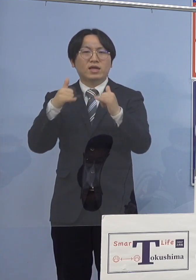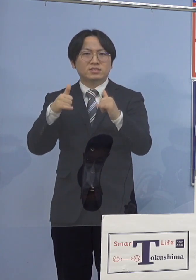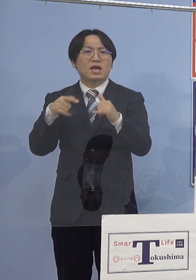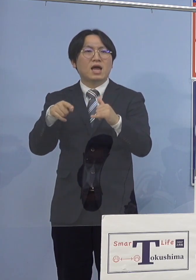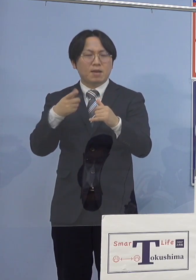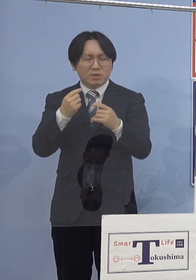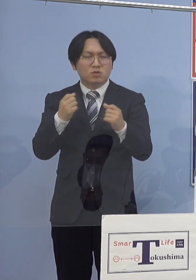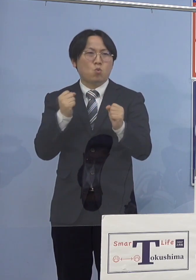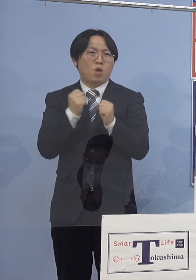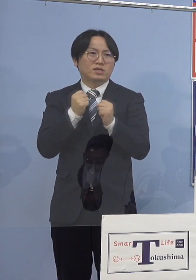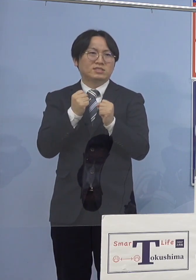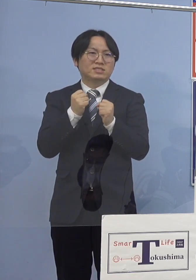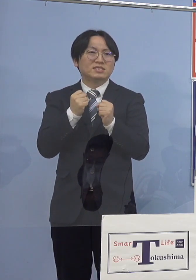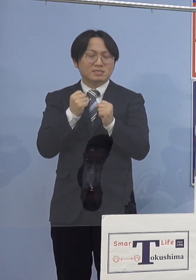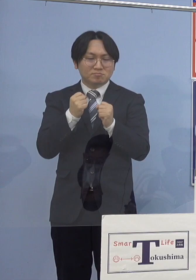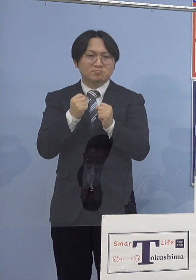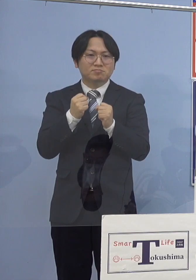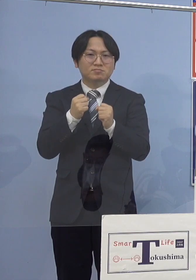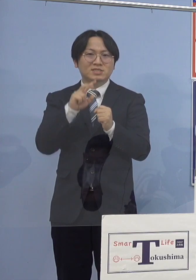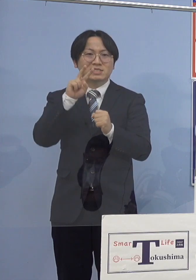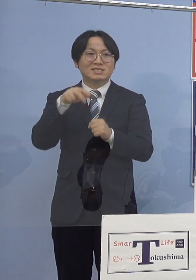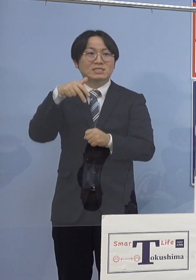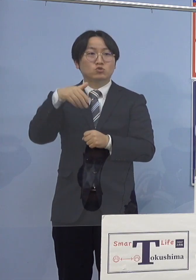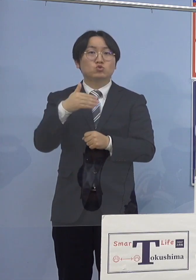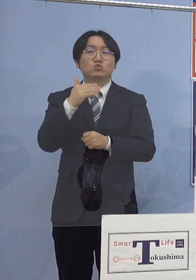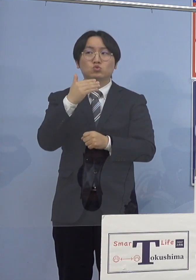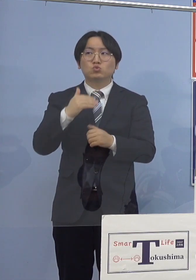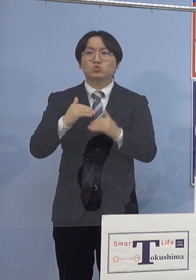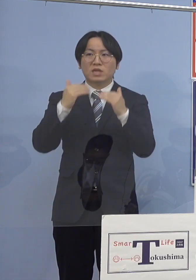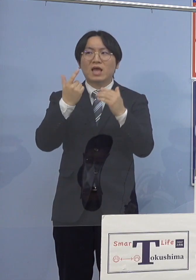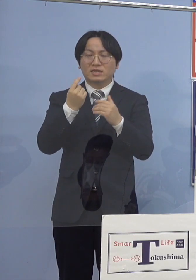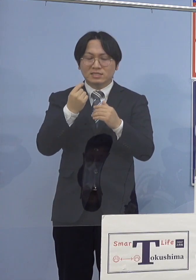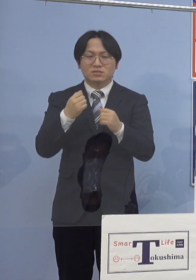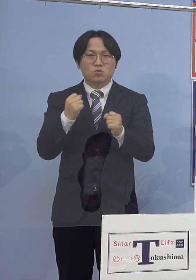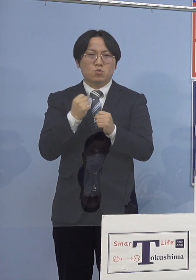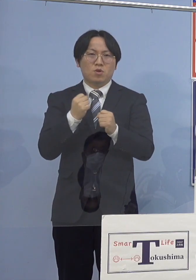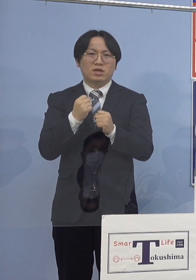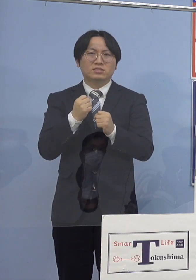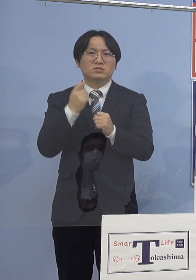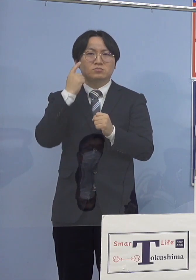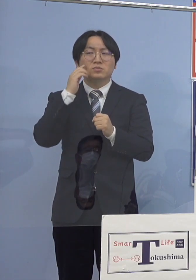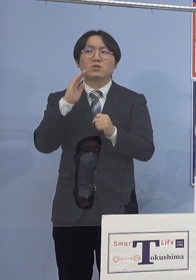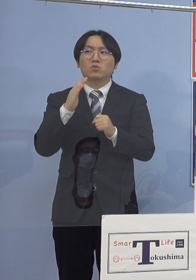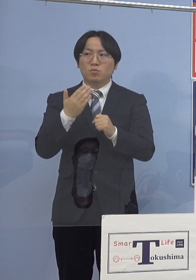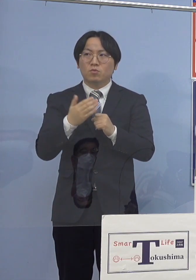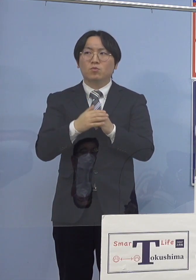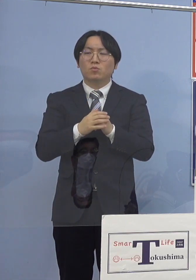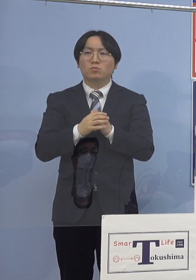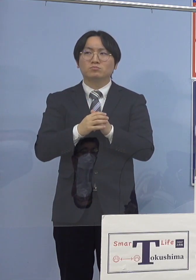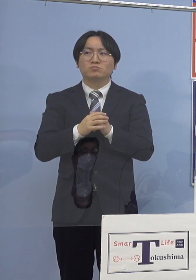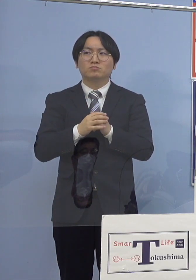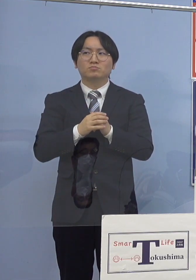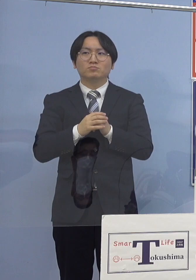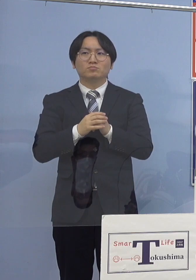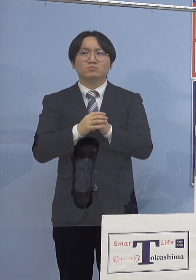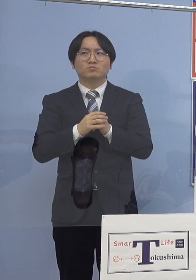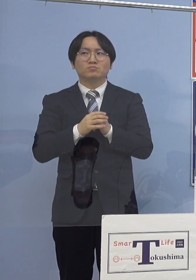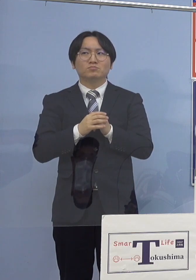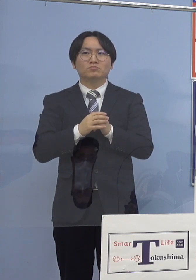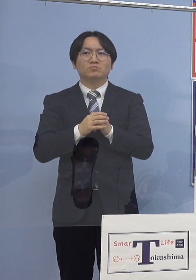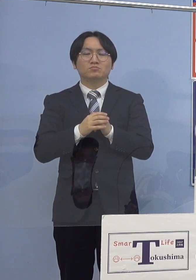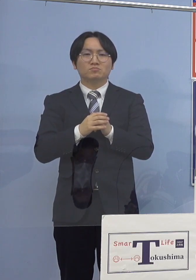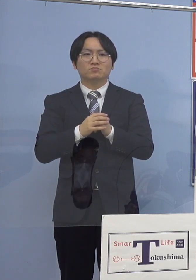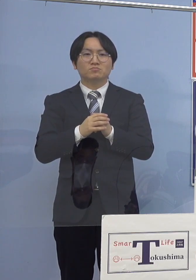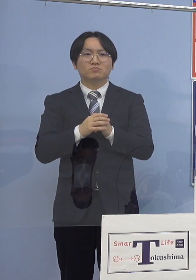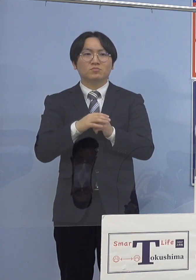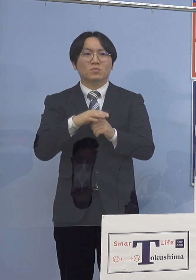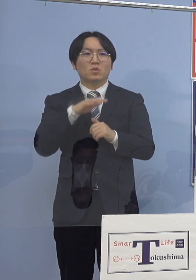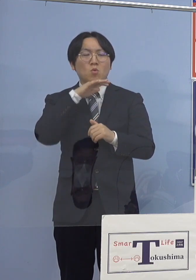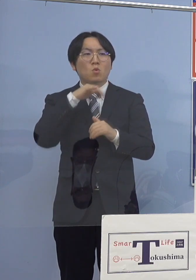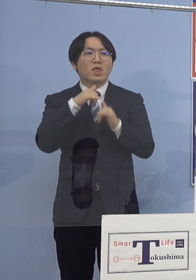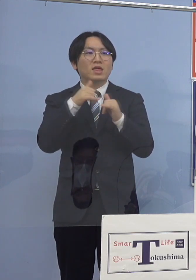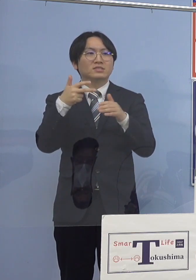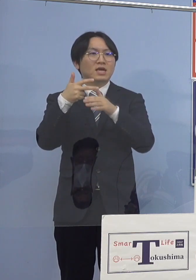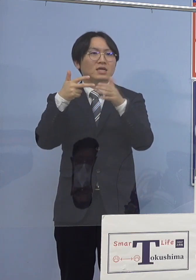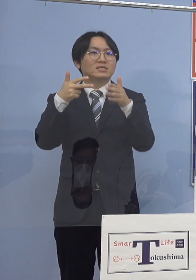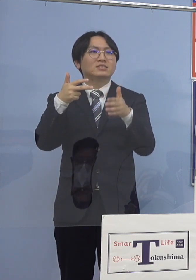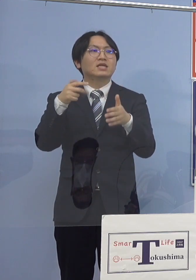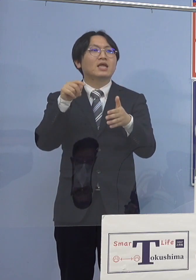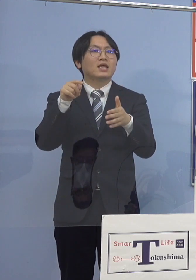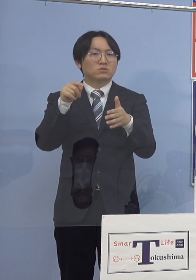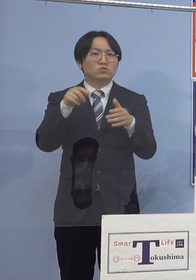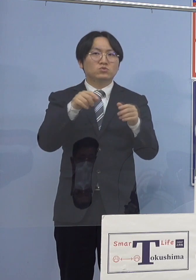そういう、当然ですけれど そういう高齢者施設に持ち込まないということが大事と注意も